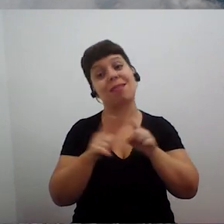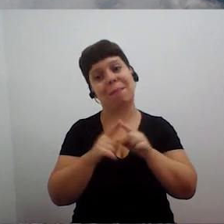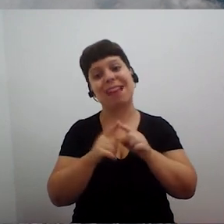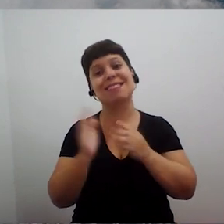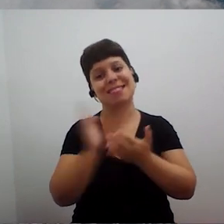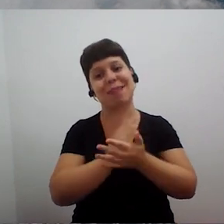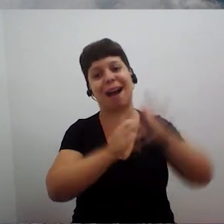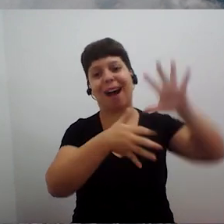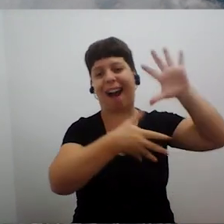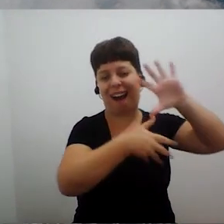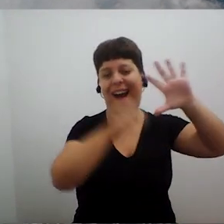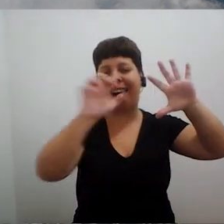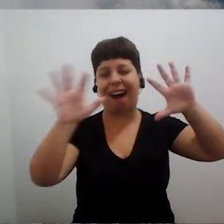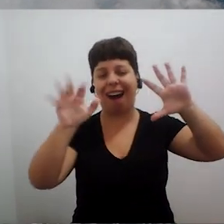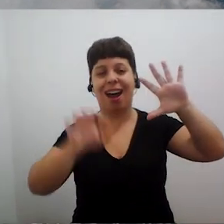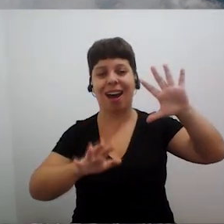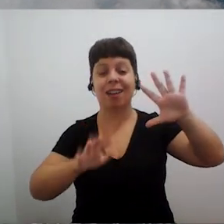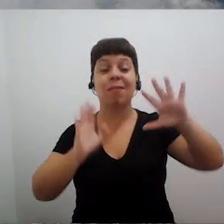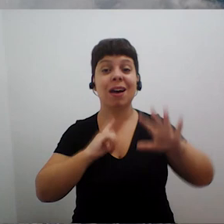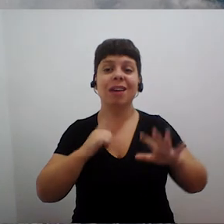transpostas pelas embarcações, mas ele mais nos une do que nos separa